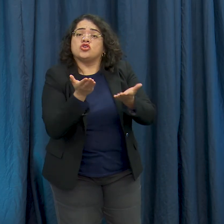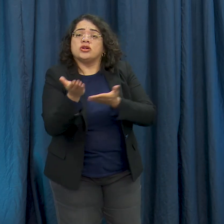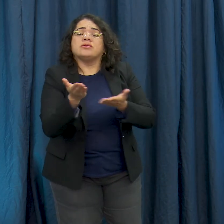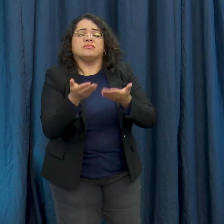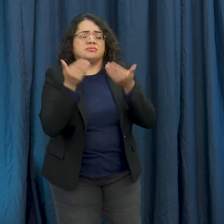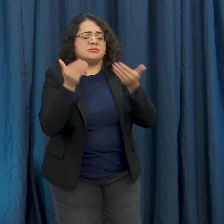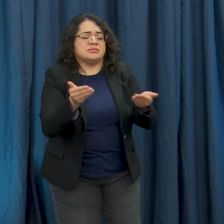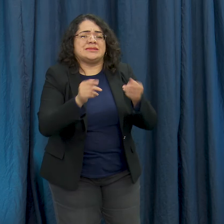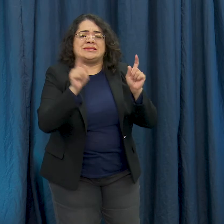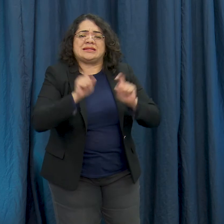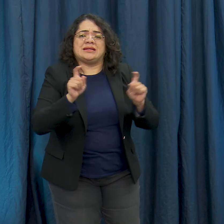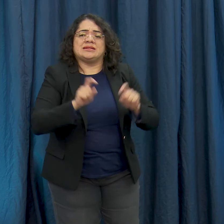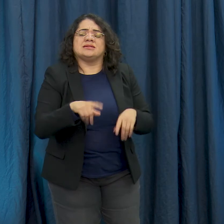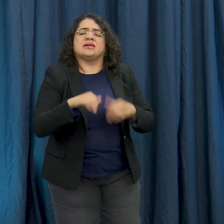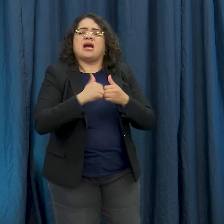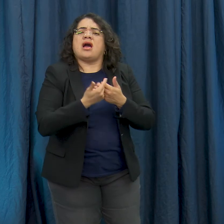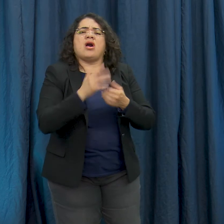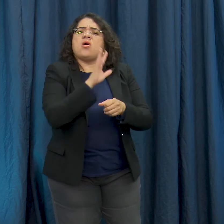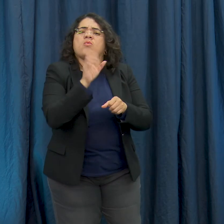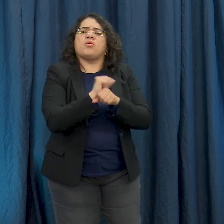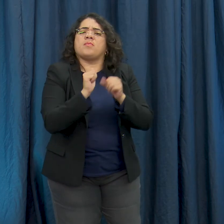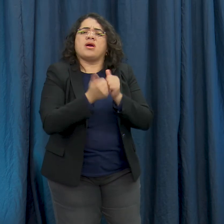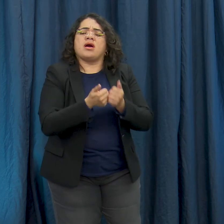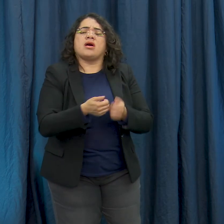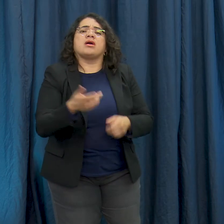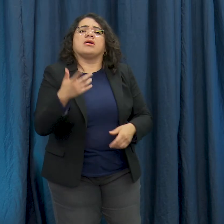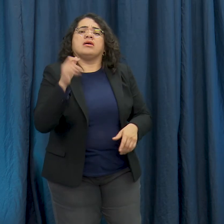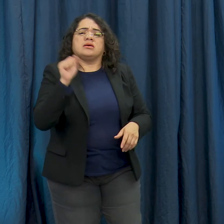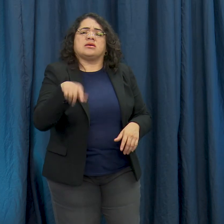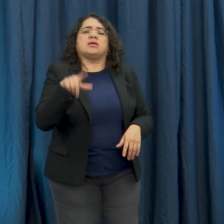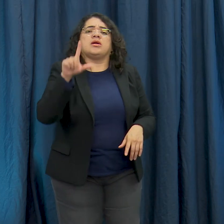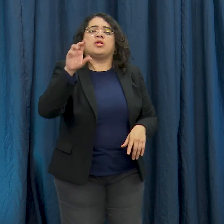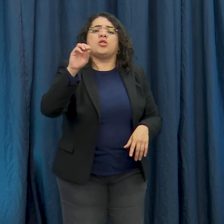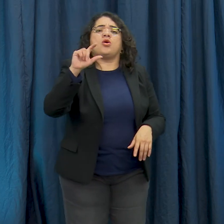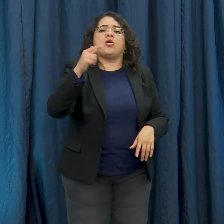progam are una cita de prueba visit a album beach dog of para diagonal